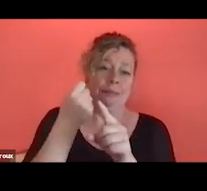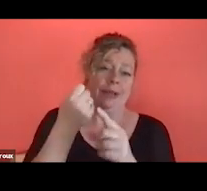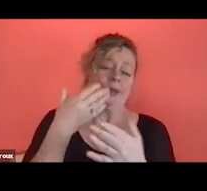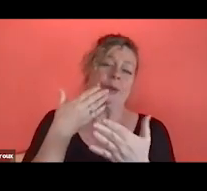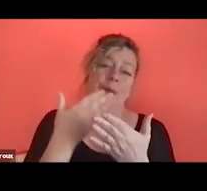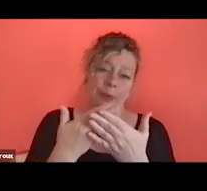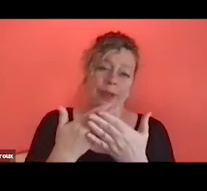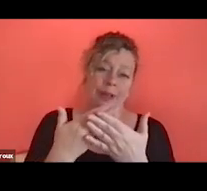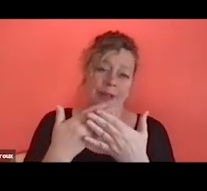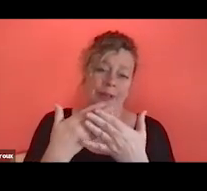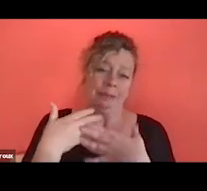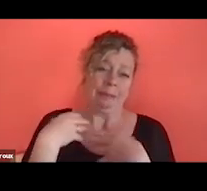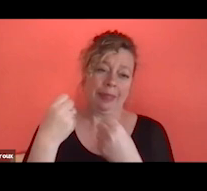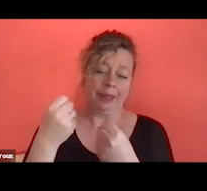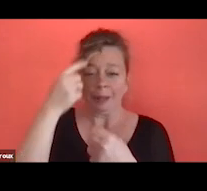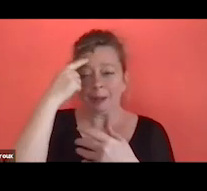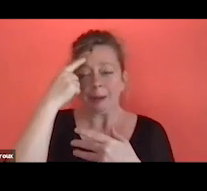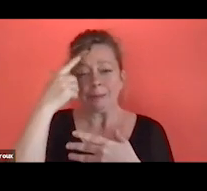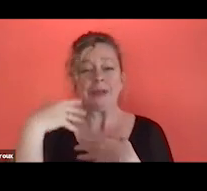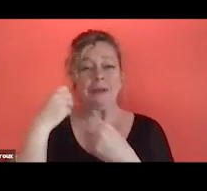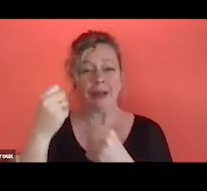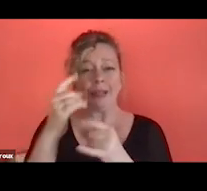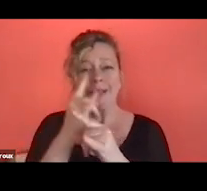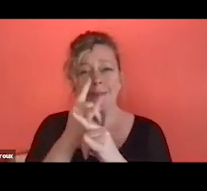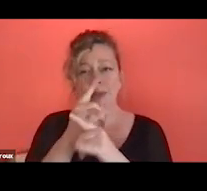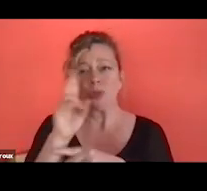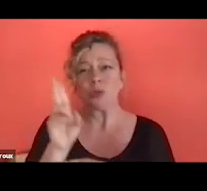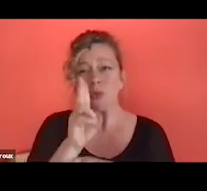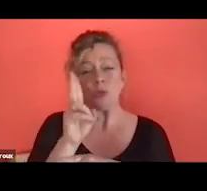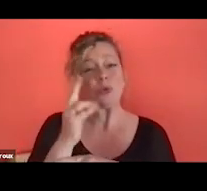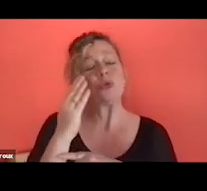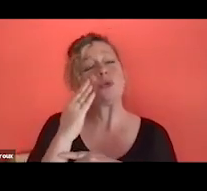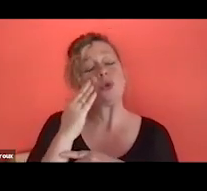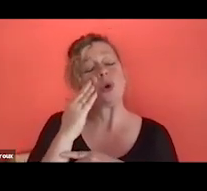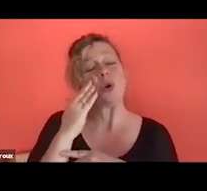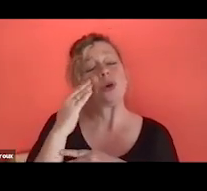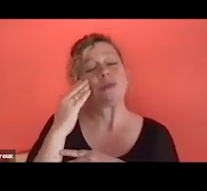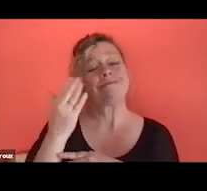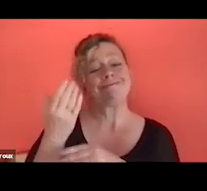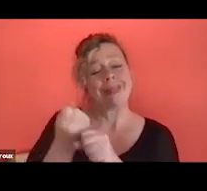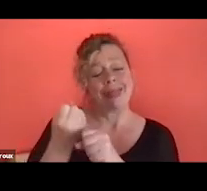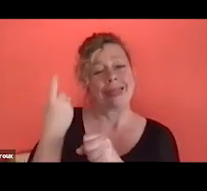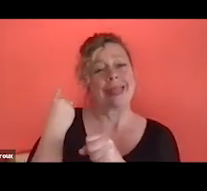más específicamente en nuestra salud mental y uso de sustancias. Ya saben, alrededor de esta época, el año pasado, había una sensación general de ansiedad